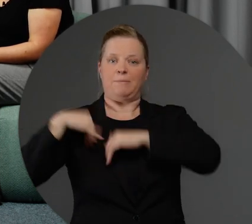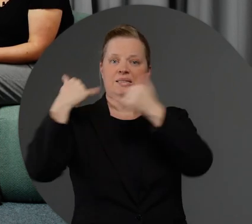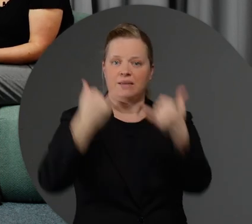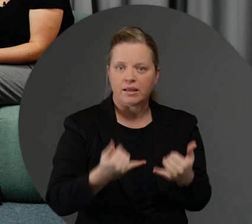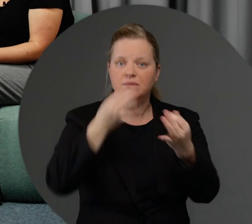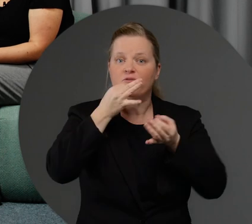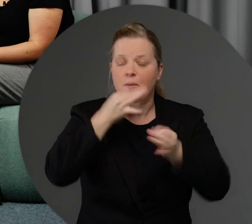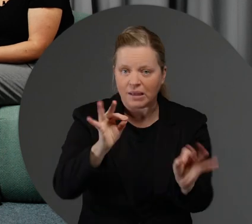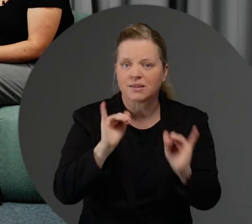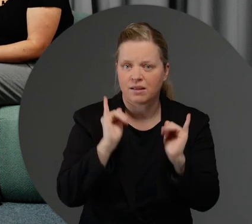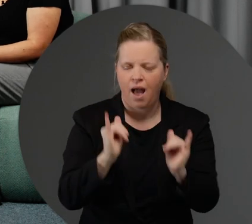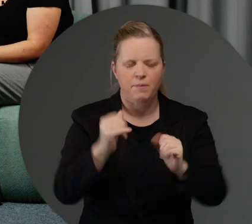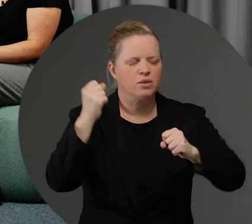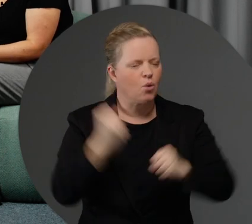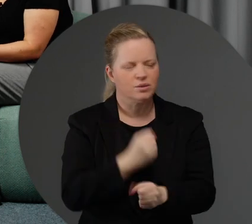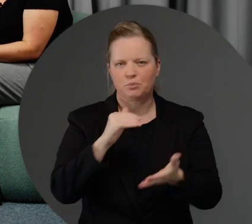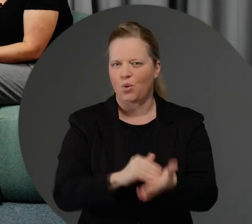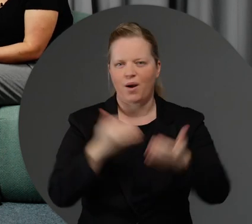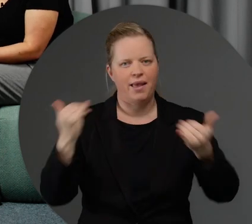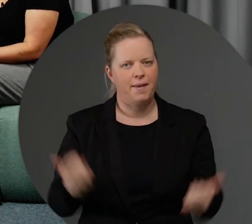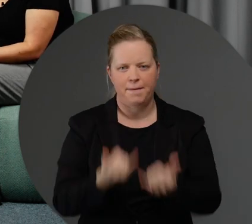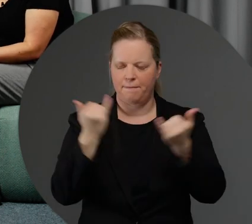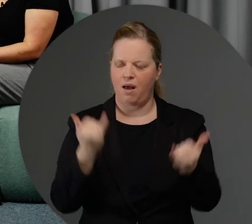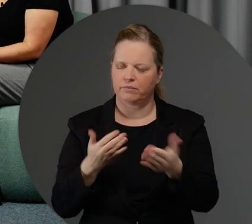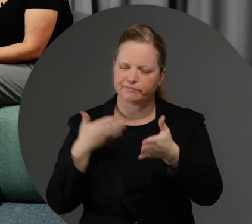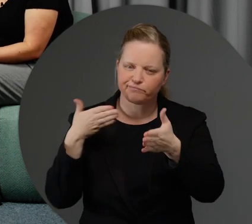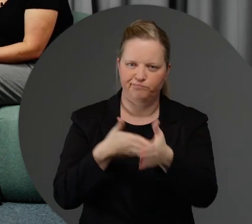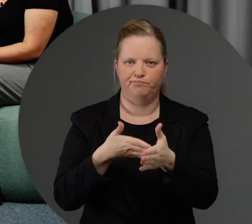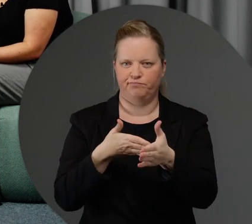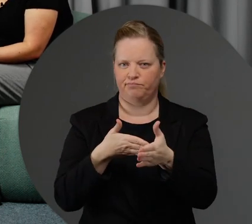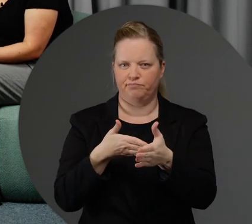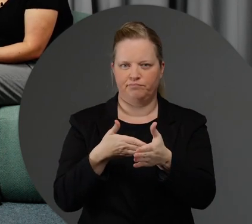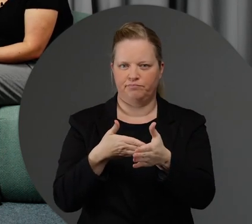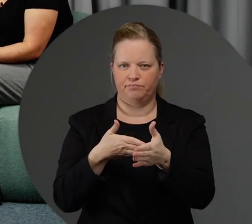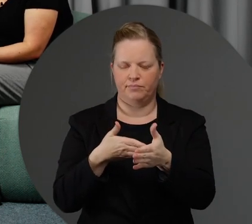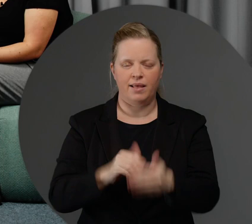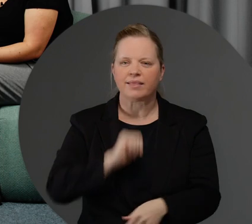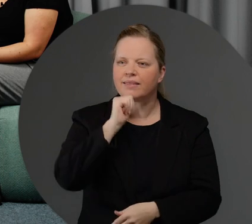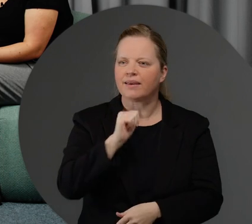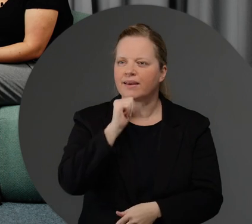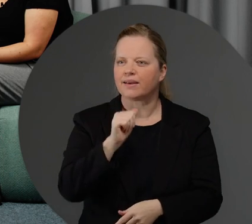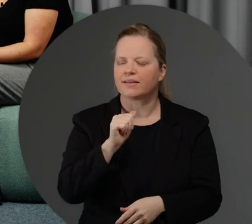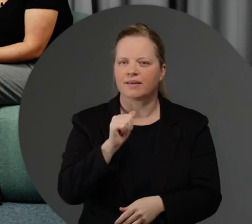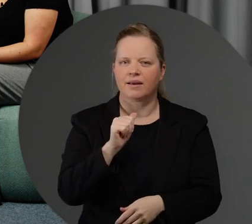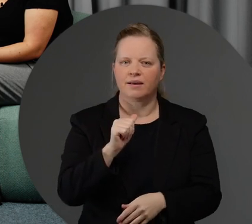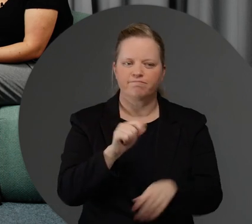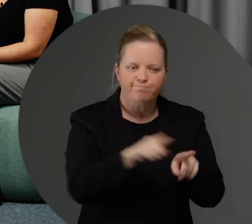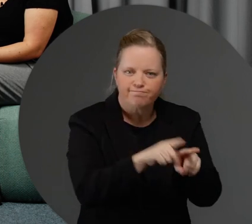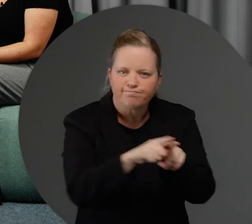Aber es ist halt nach wie vor nicht konsistent quasi,